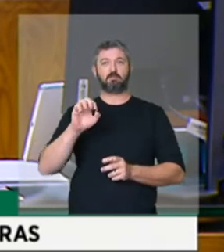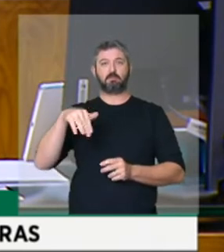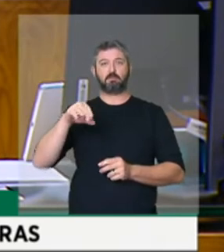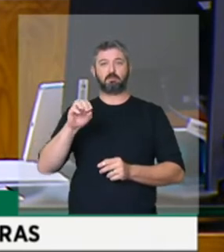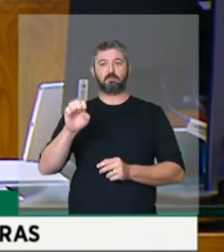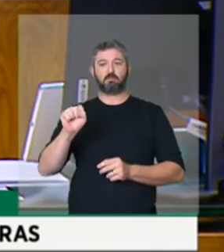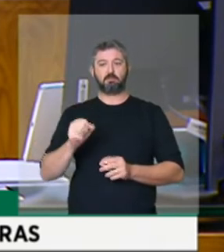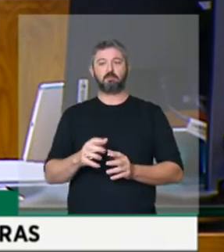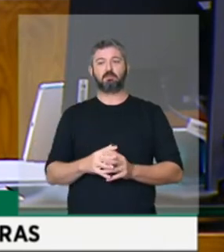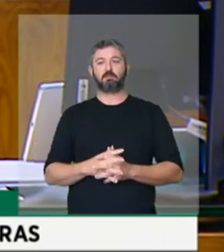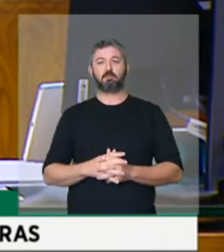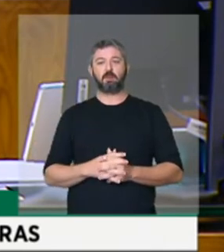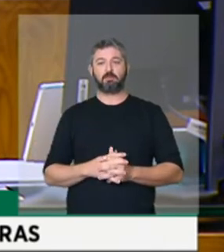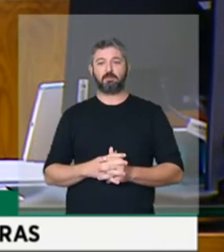BLOCO? -- [DEPUTADO]: O PELO